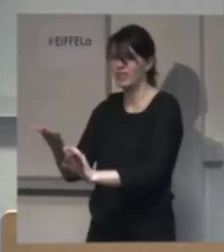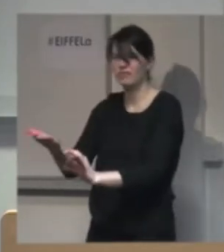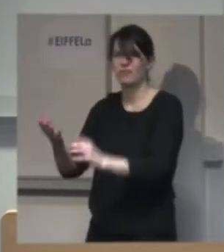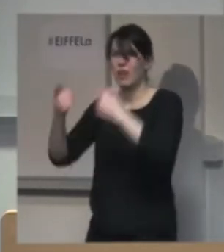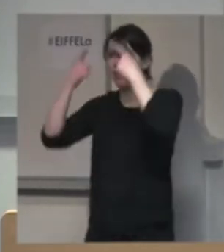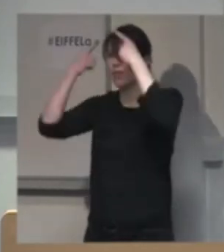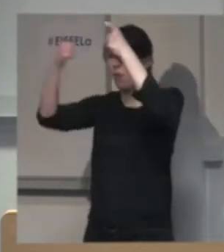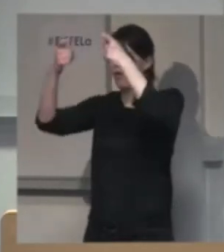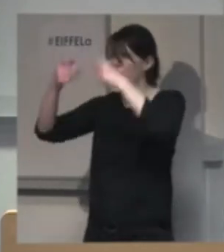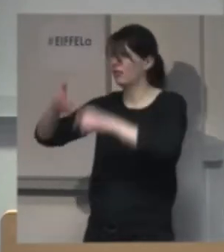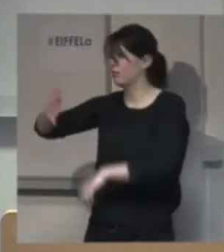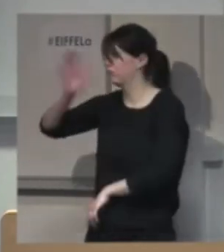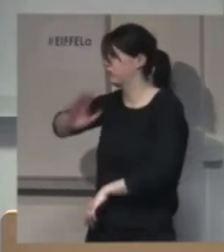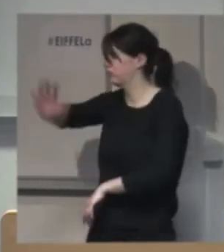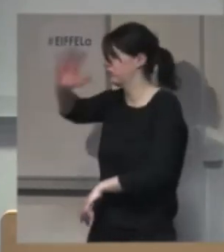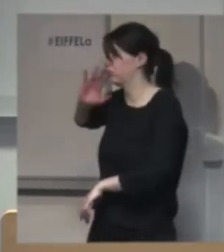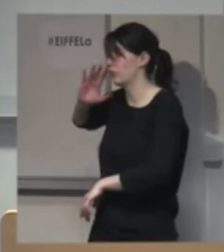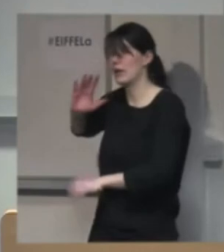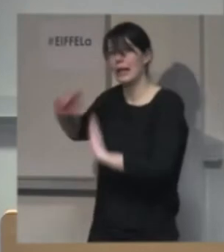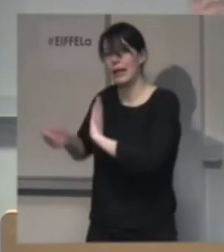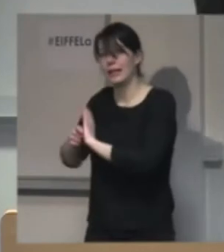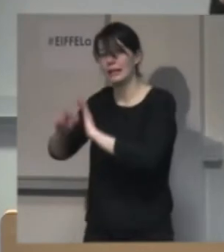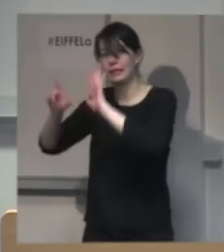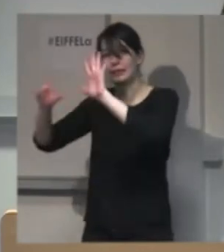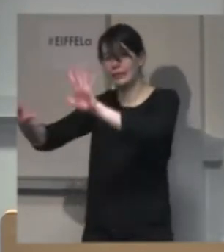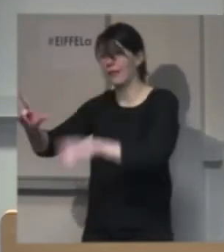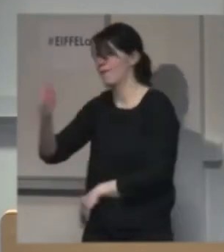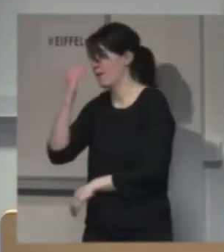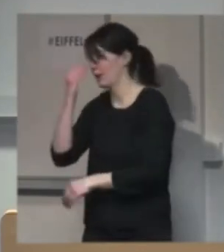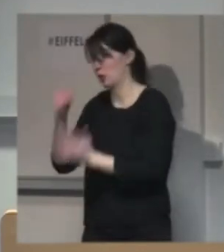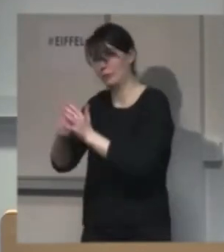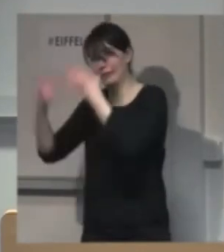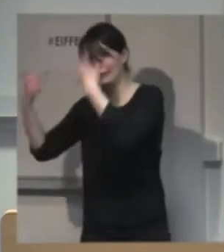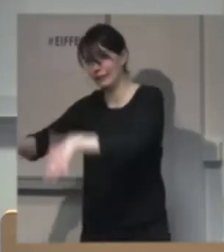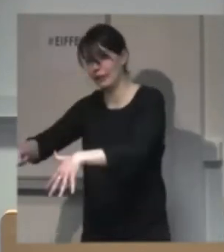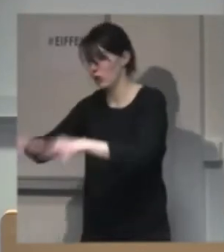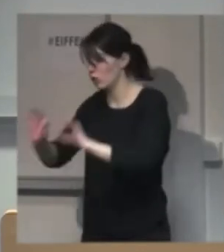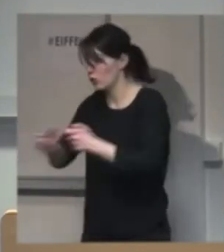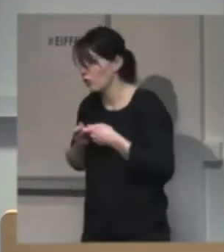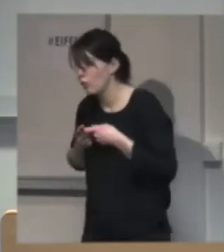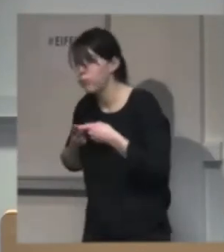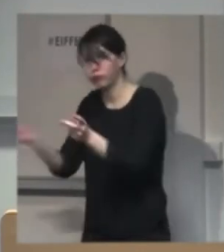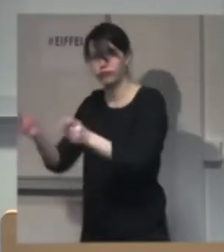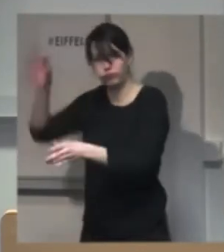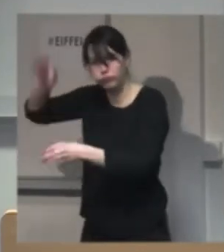par une décision du défenseur des droits le 7 février 2017. Donc, quand je vous dis que c'est d'actualité...